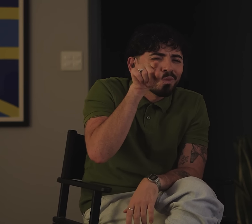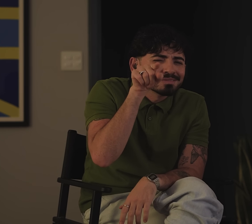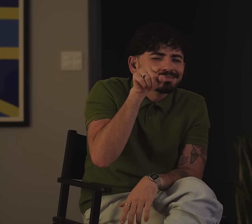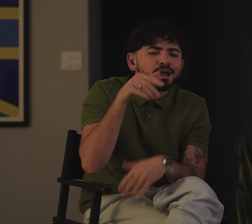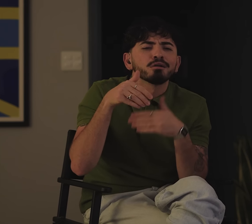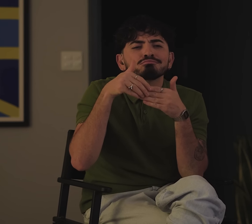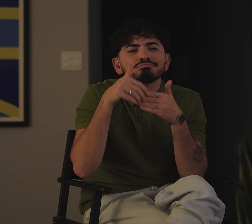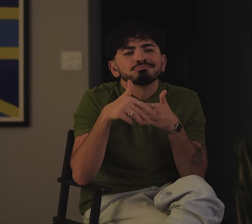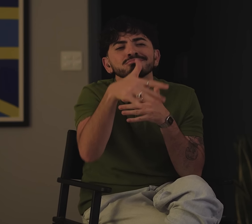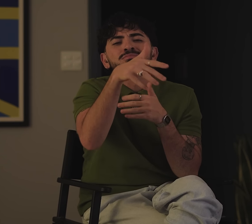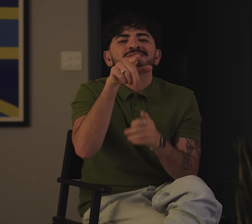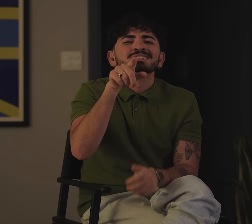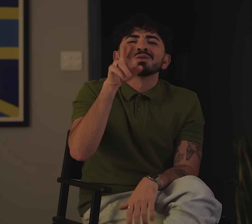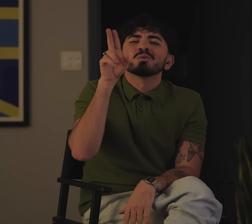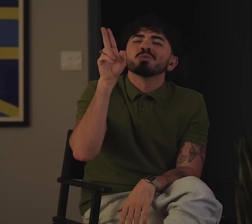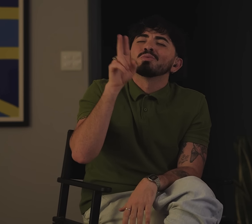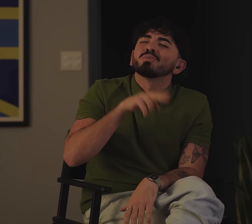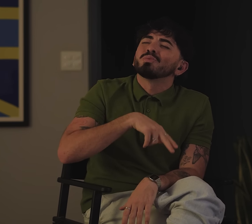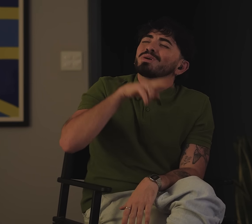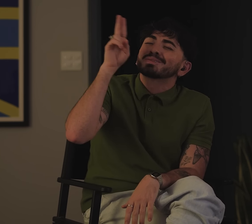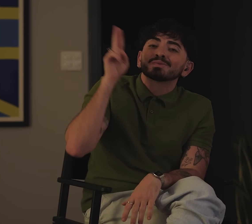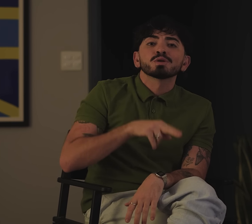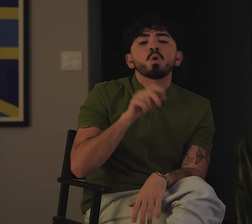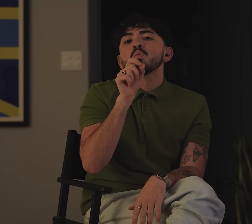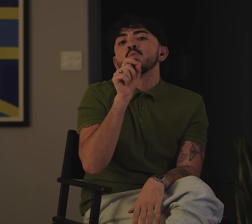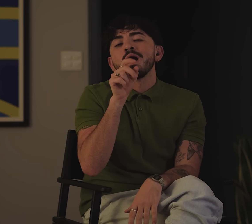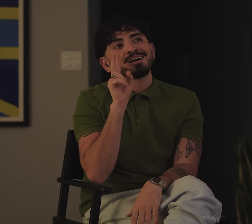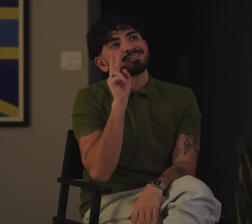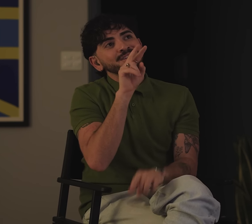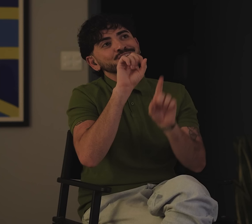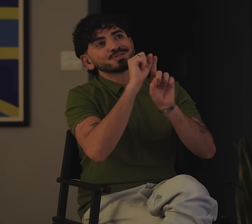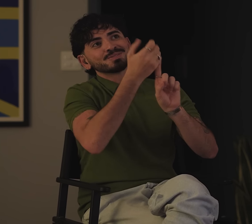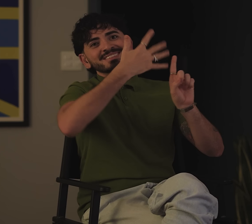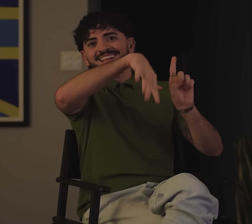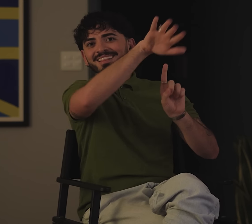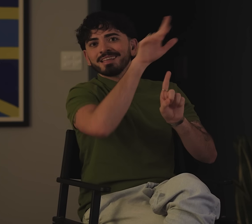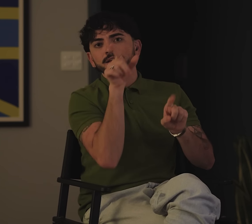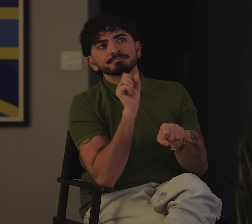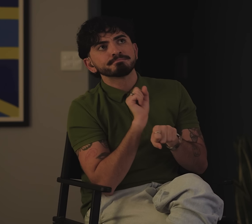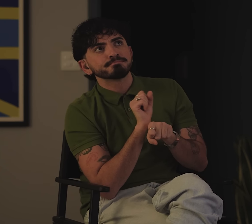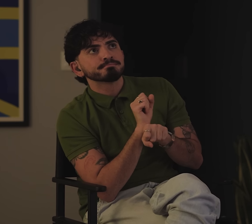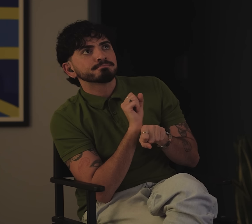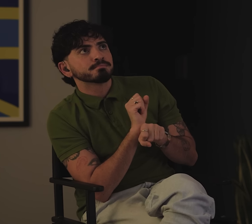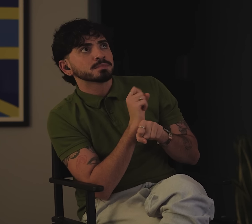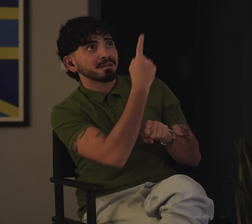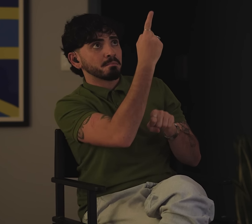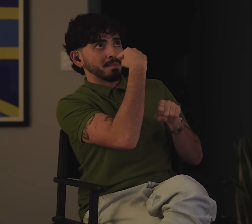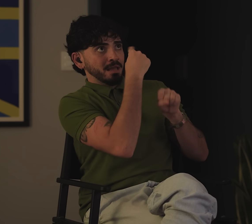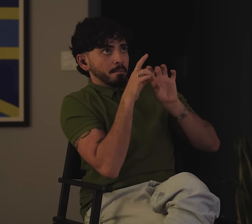Nunca espere que a sociedade diga até onde você pode chegar.